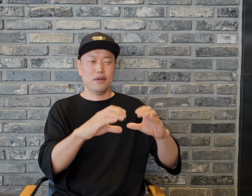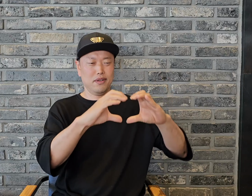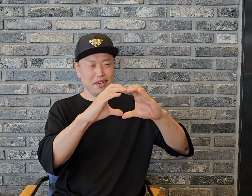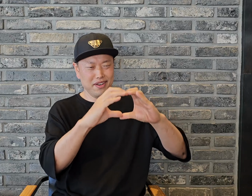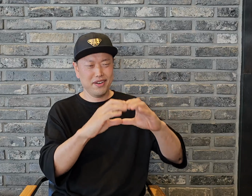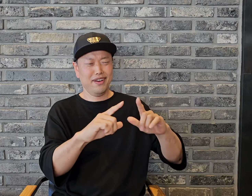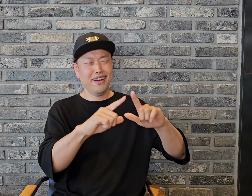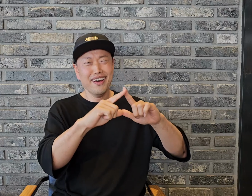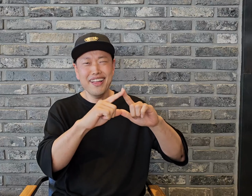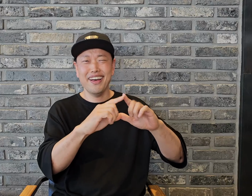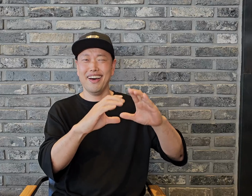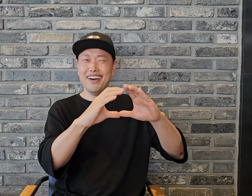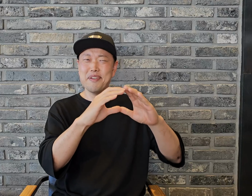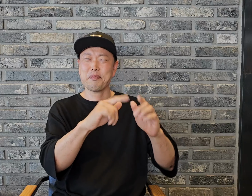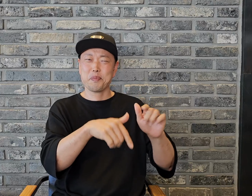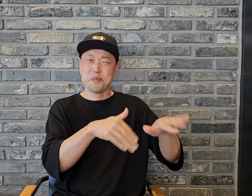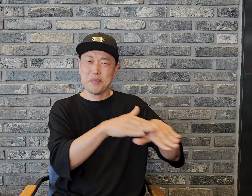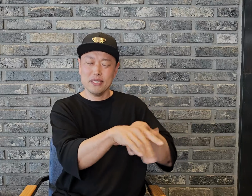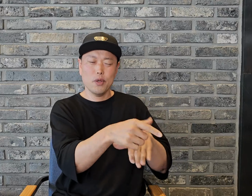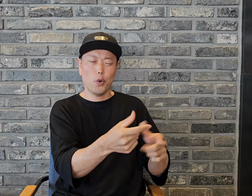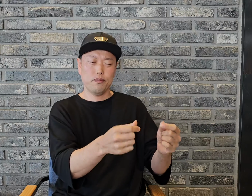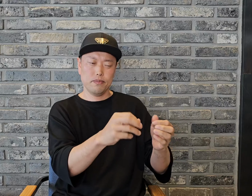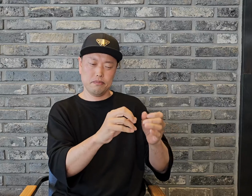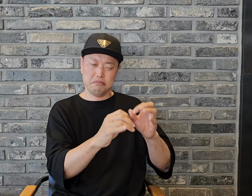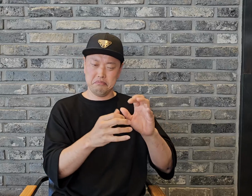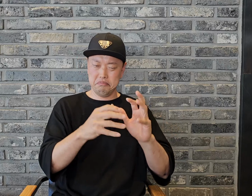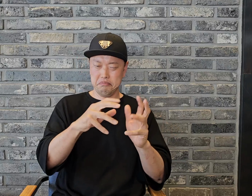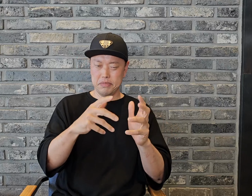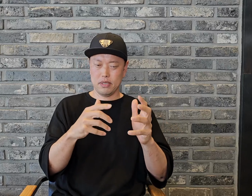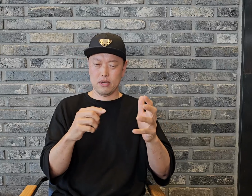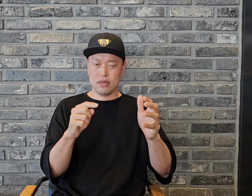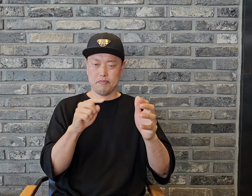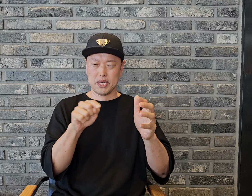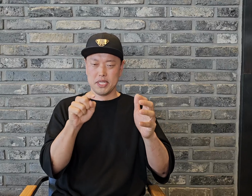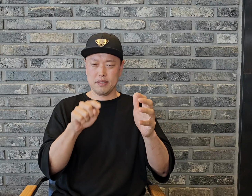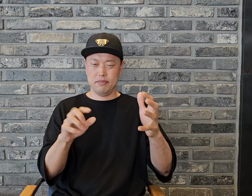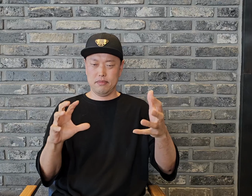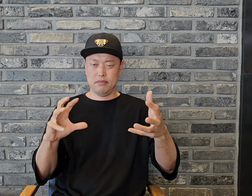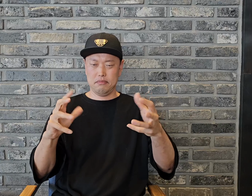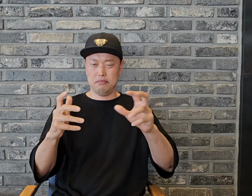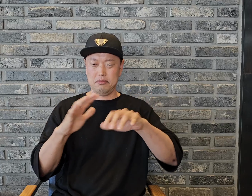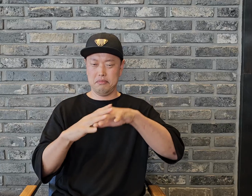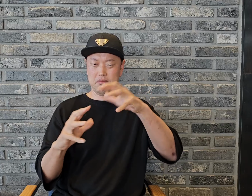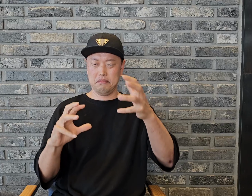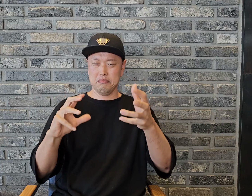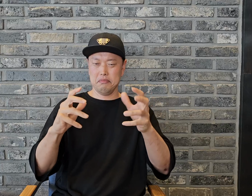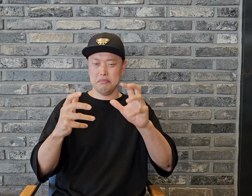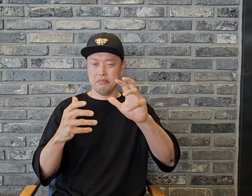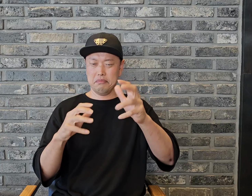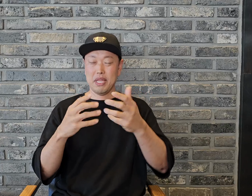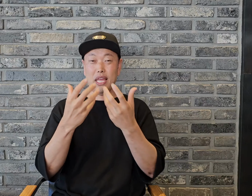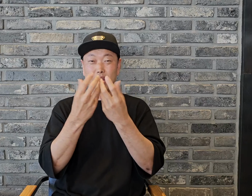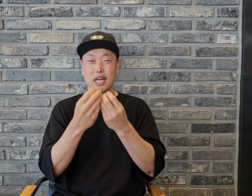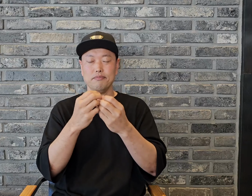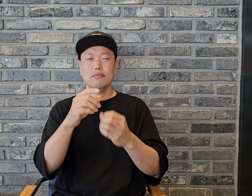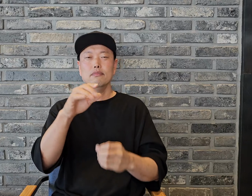el estilo de expresión es diferente, ¿verdad? Estructuremos el lenguaje de señas así. Tomemos un ejemplo.